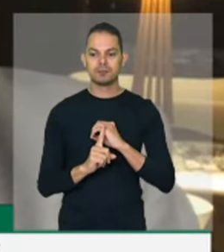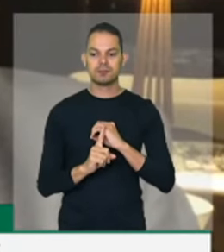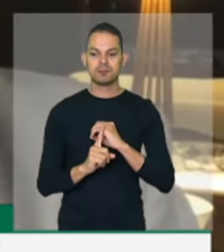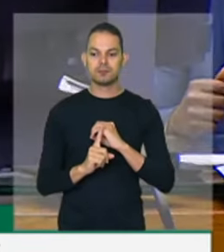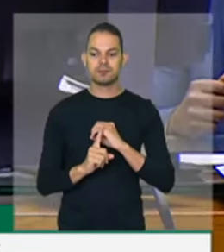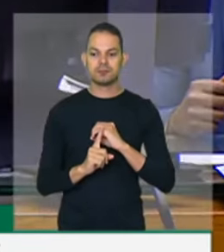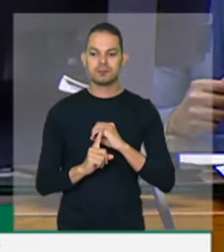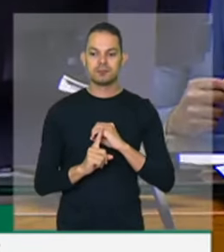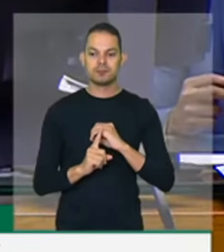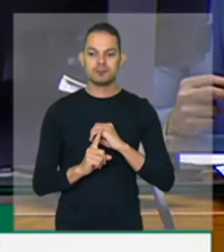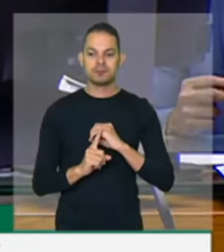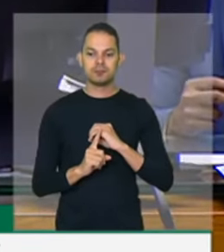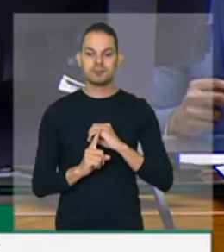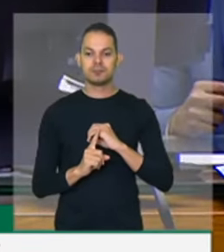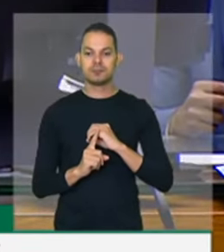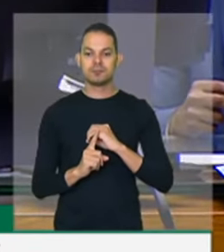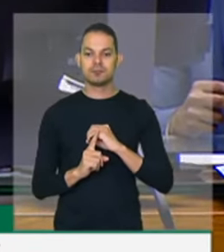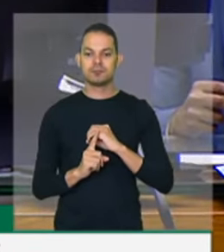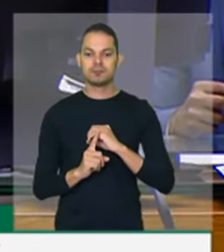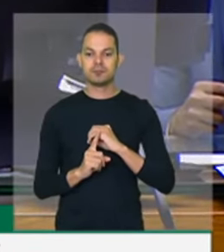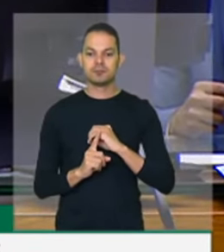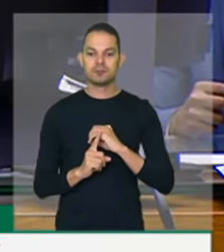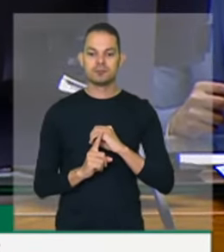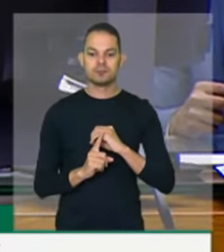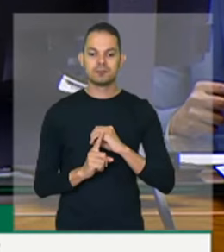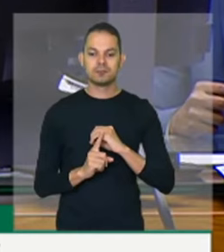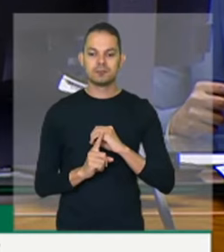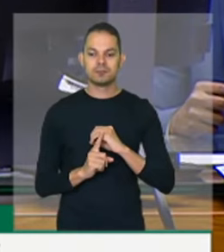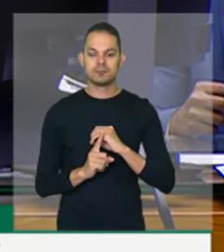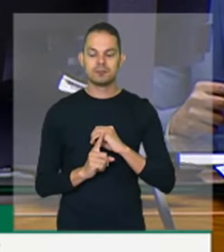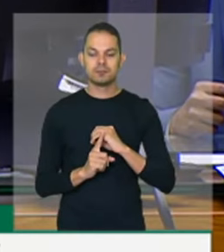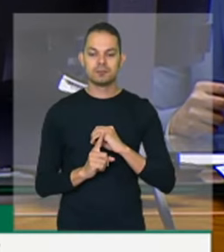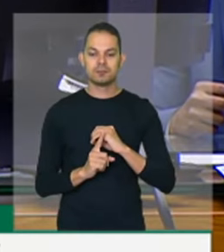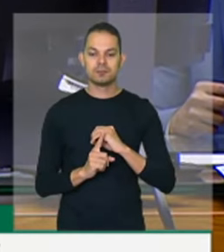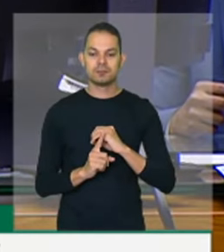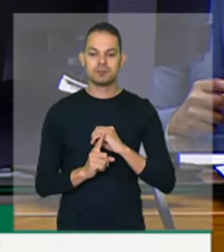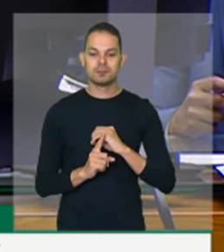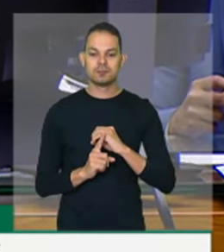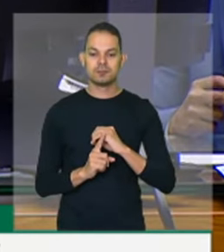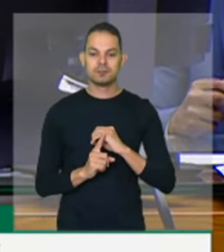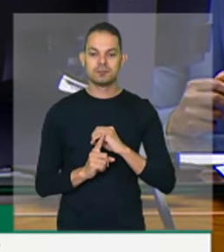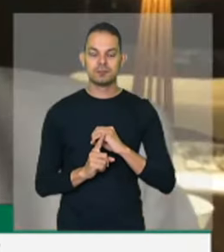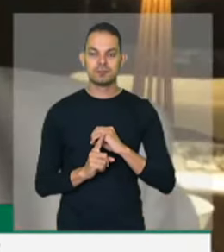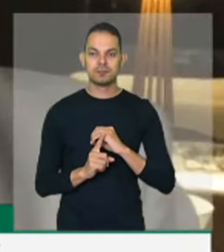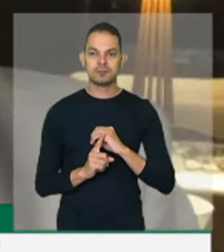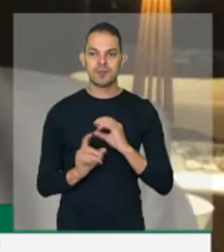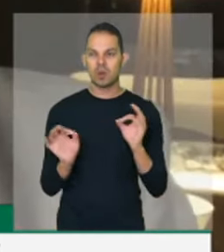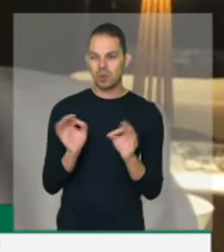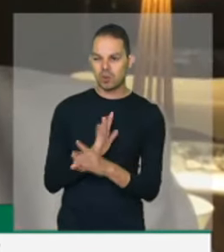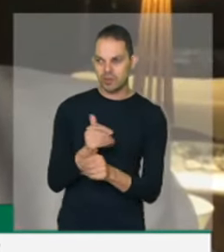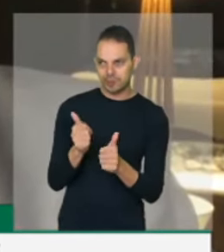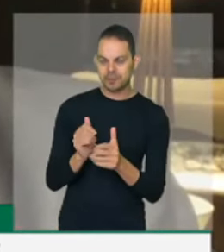1, QUE PEDE... -- -- PARA CONCLUIR, PRESIDENTE. -- [PRESIDENTE]: PARA CONCLUIR, DEPUTADO. DPUGTD DEPUTADO PARA CONCLUIR,